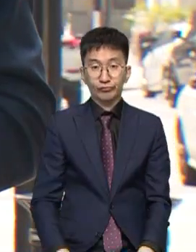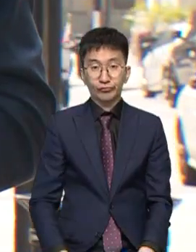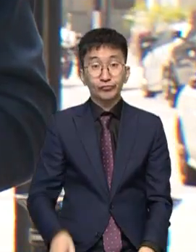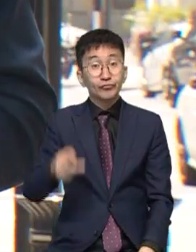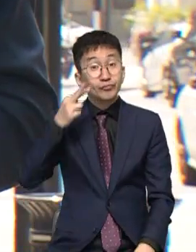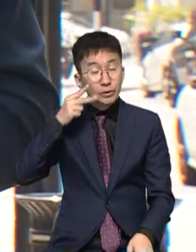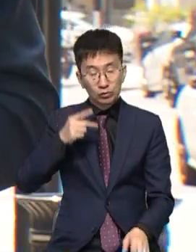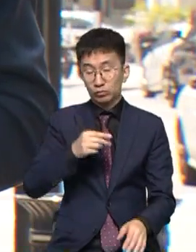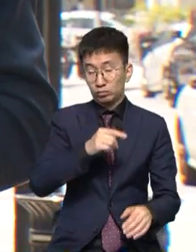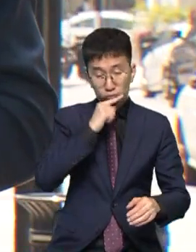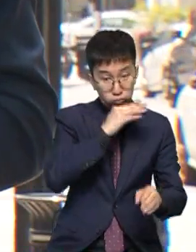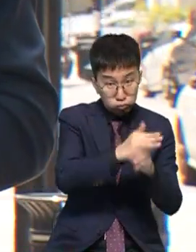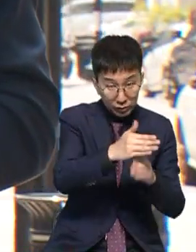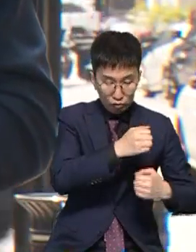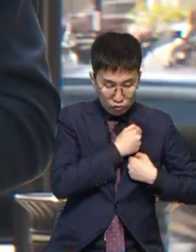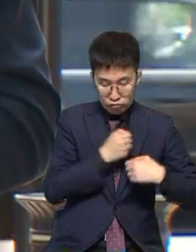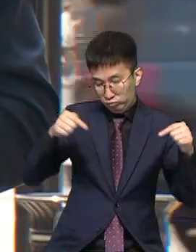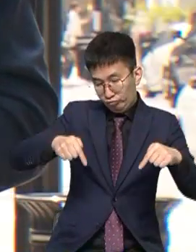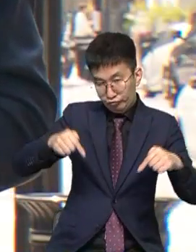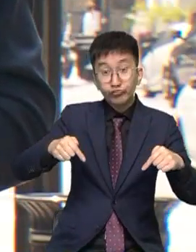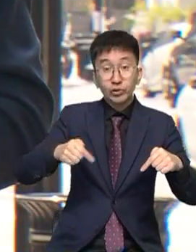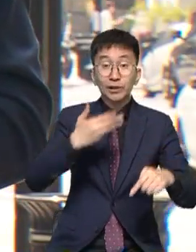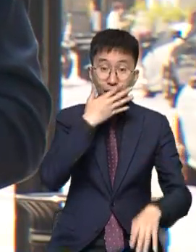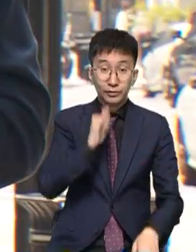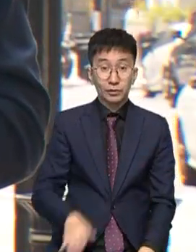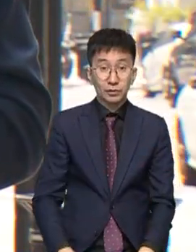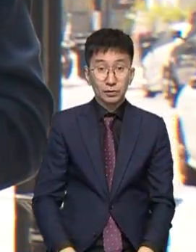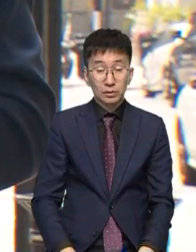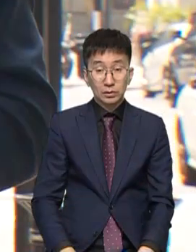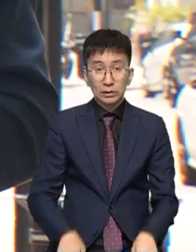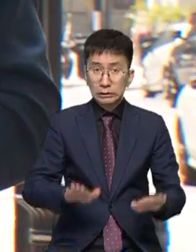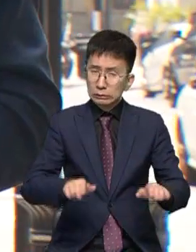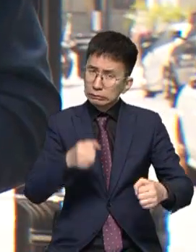가운데 이번 사건이 북미 간 또 다른 긴장요인이 될지 대화의 물꼬를 트는